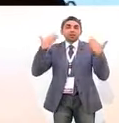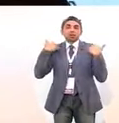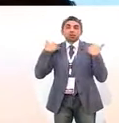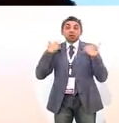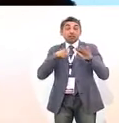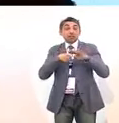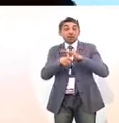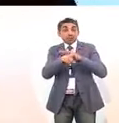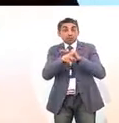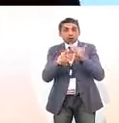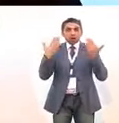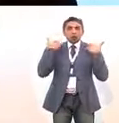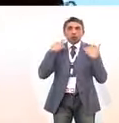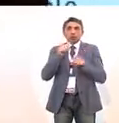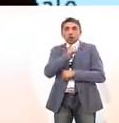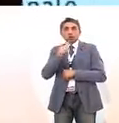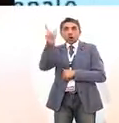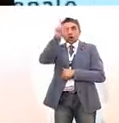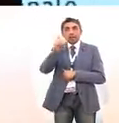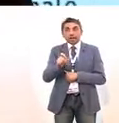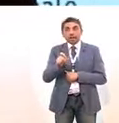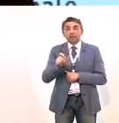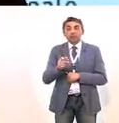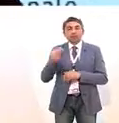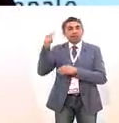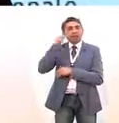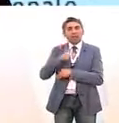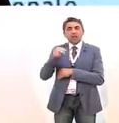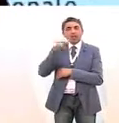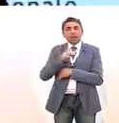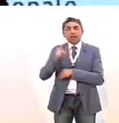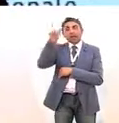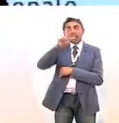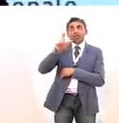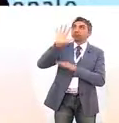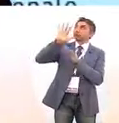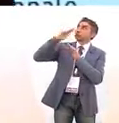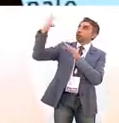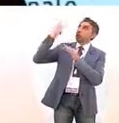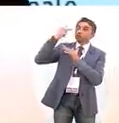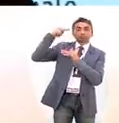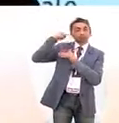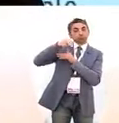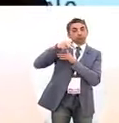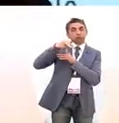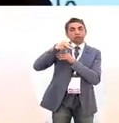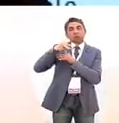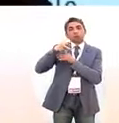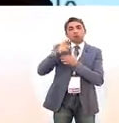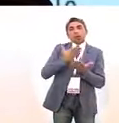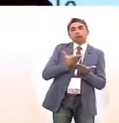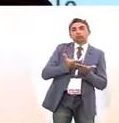dall’immigrazione. Nasce dal fatto che per anni l’Italia all’estero è stata vista come uno zimbello di cui prendersi